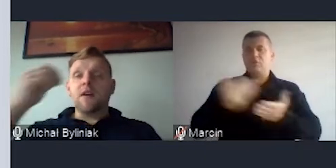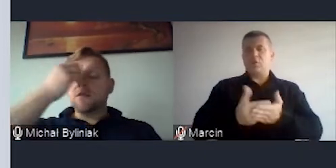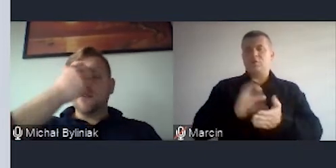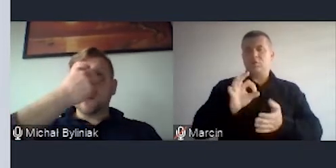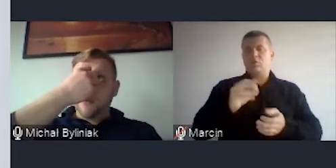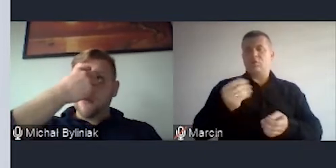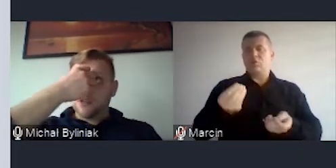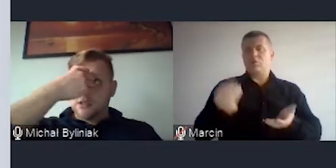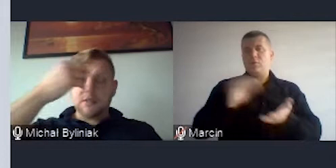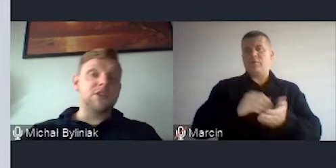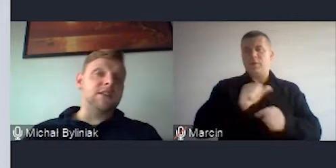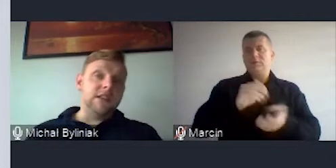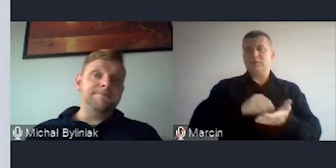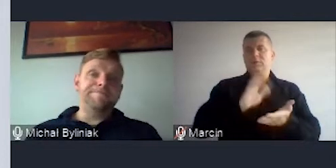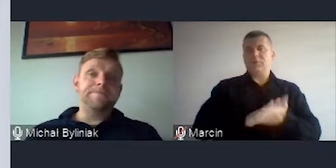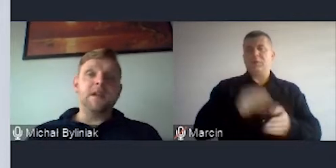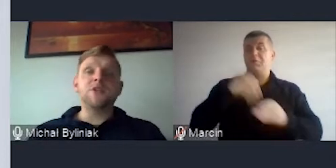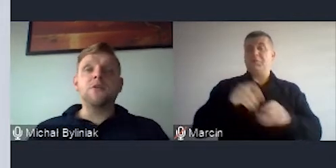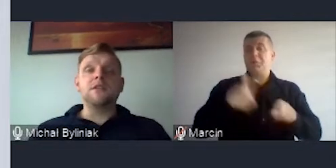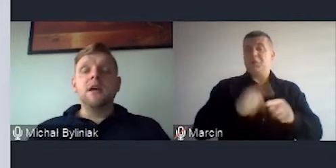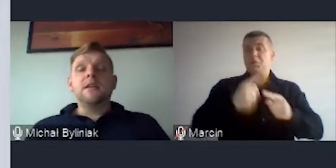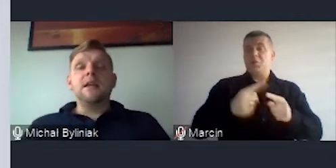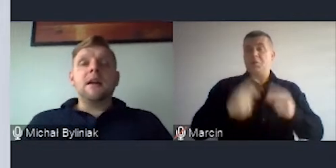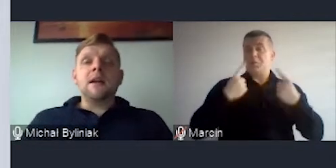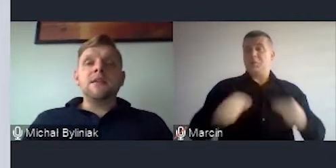W waszym wniosku pojawią się też niespodzianki, na przykład deklaracja,